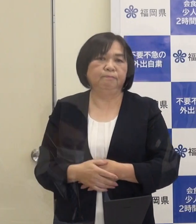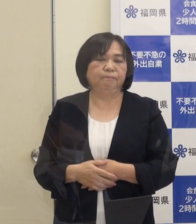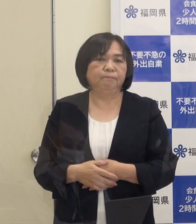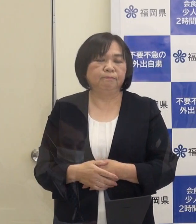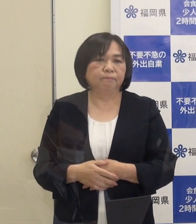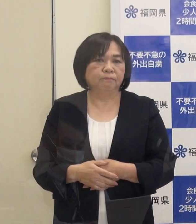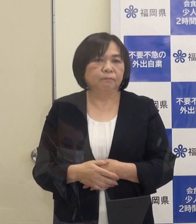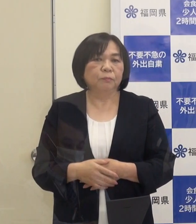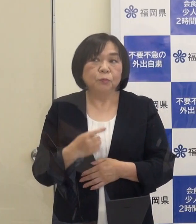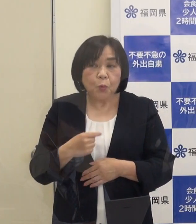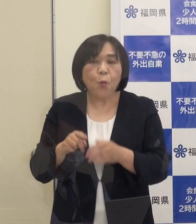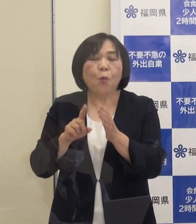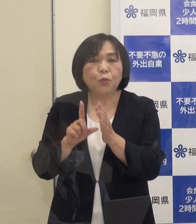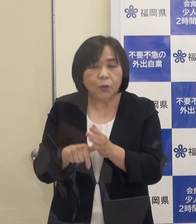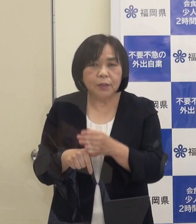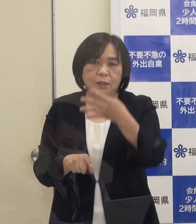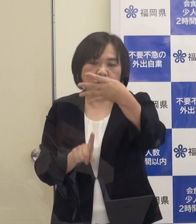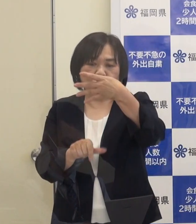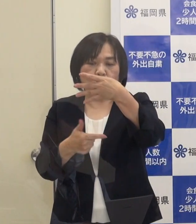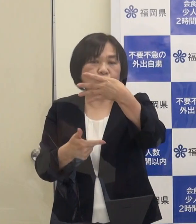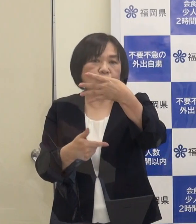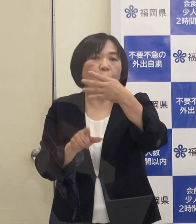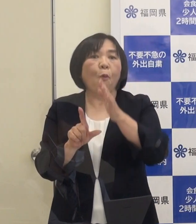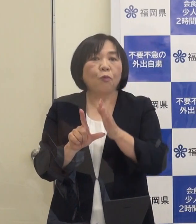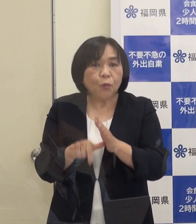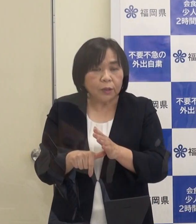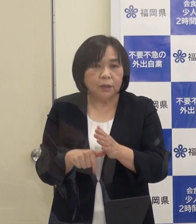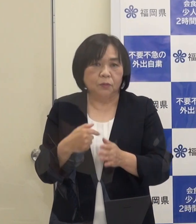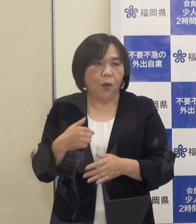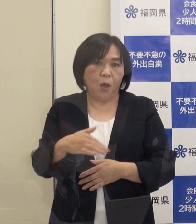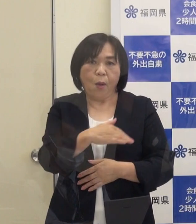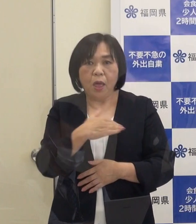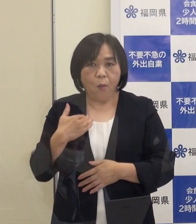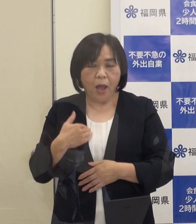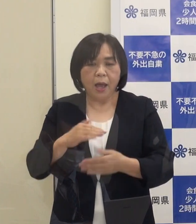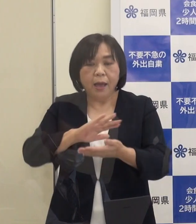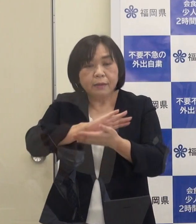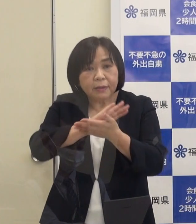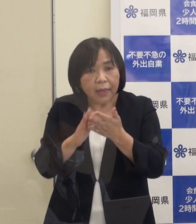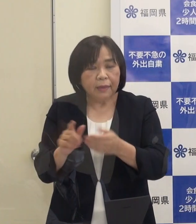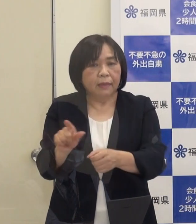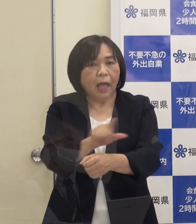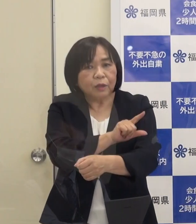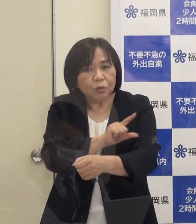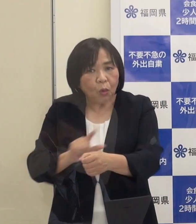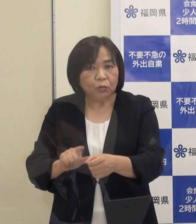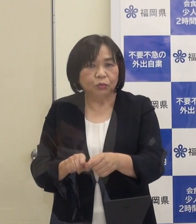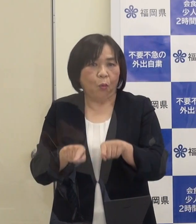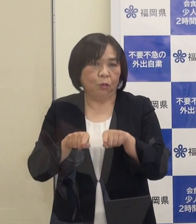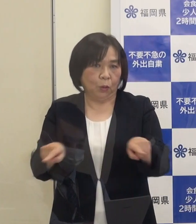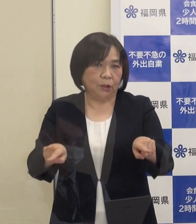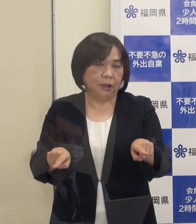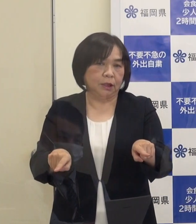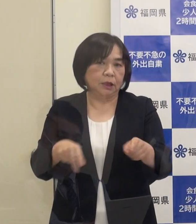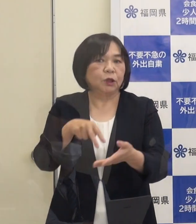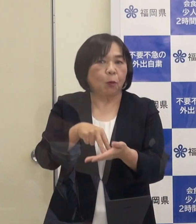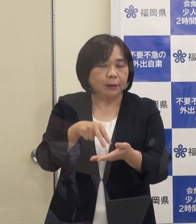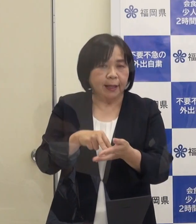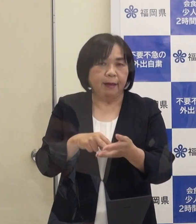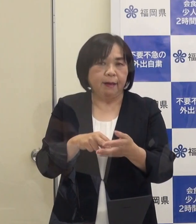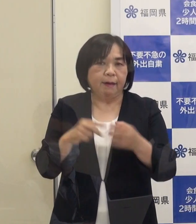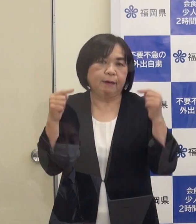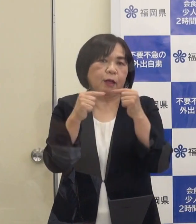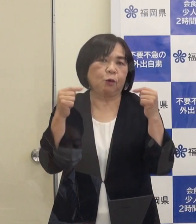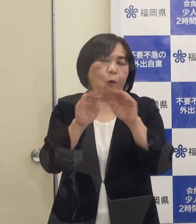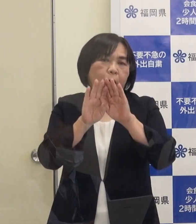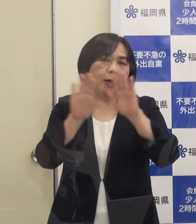１６日の段階で本県はすでに県単独措置について検討を始めていました